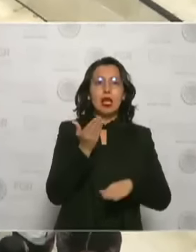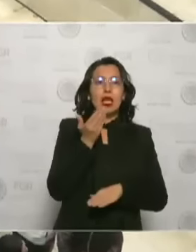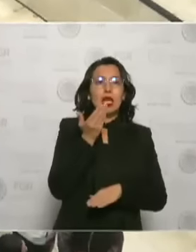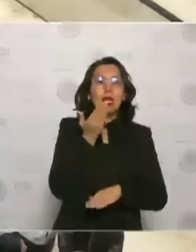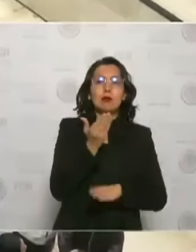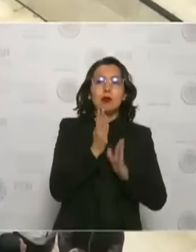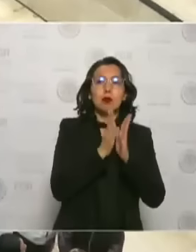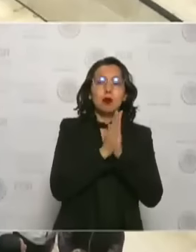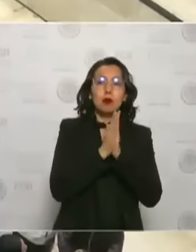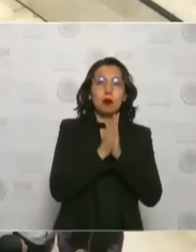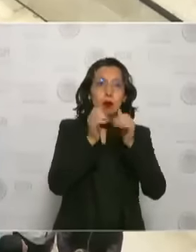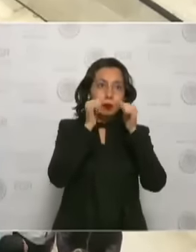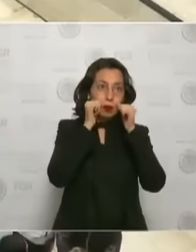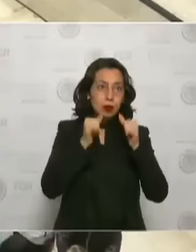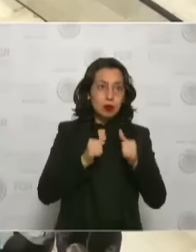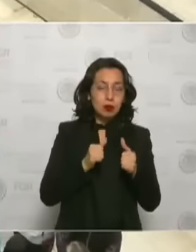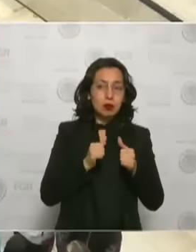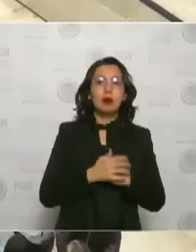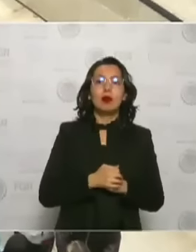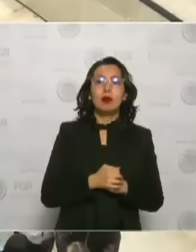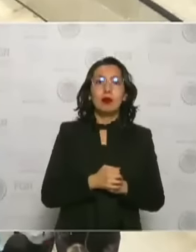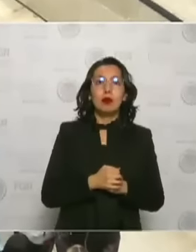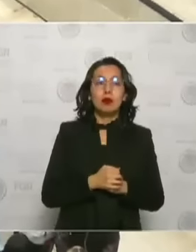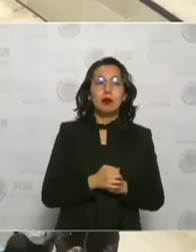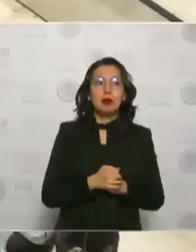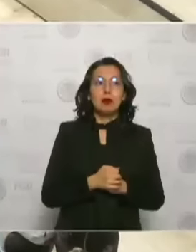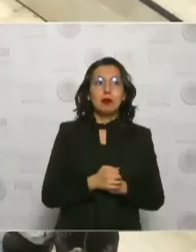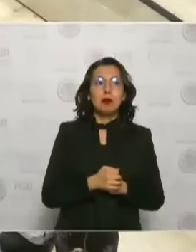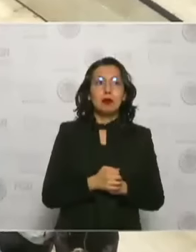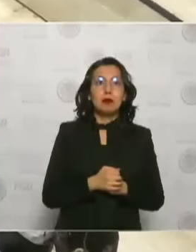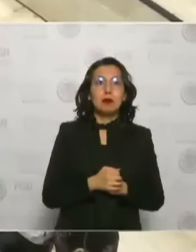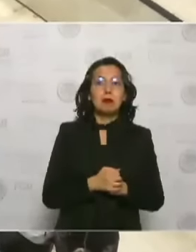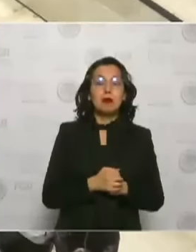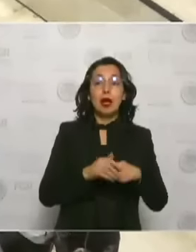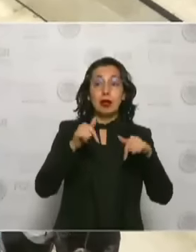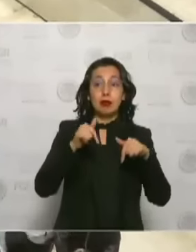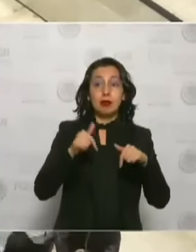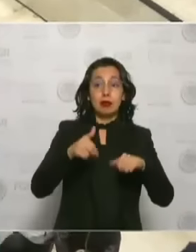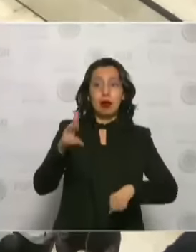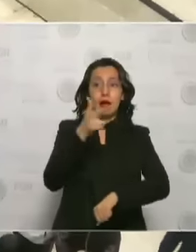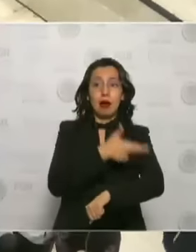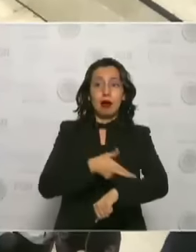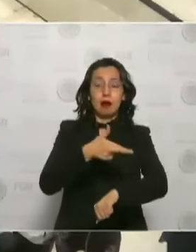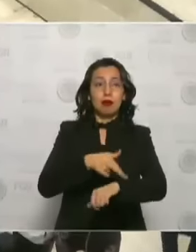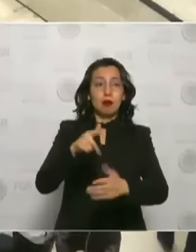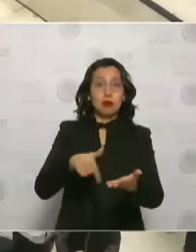de su atención, señoras y señores, por condiciones y logística del espacio,